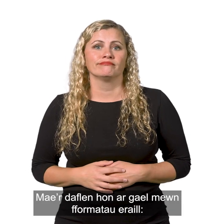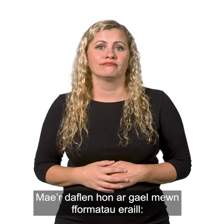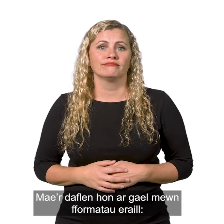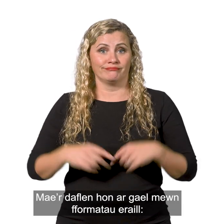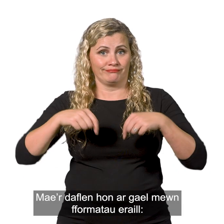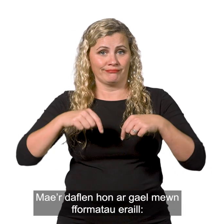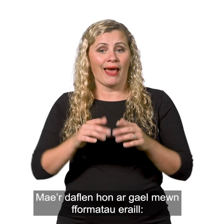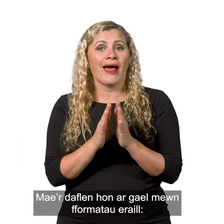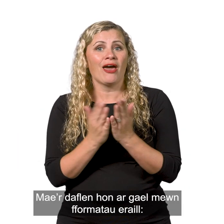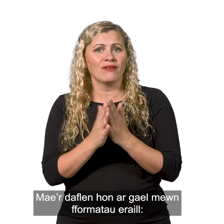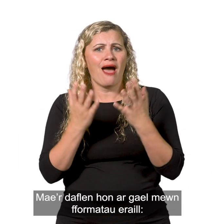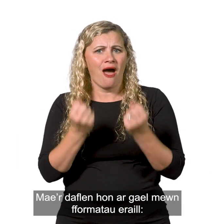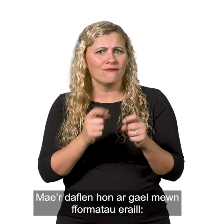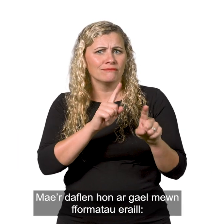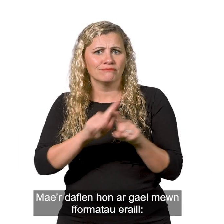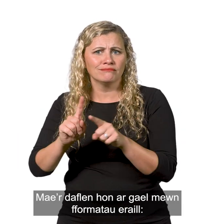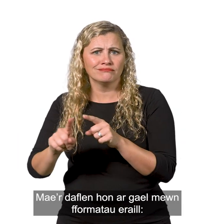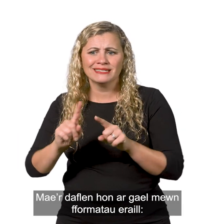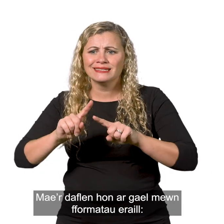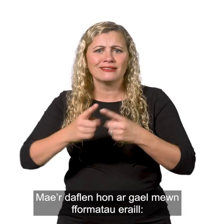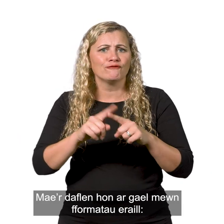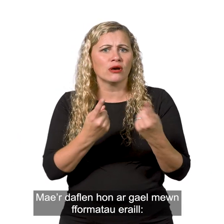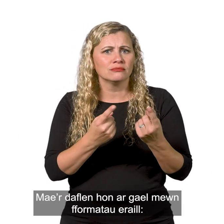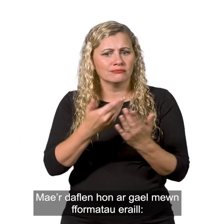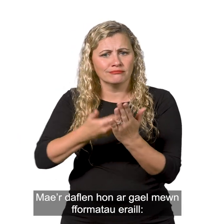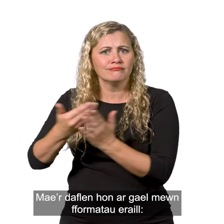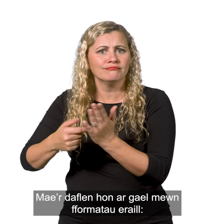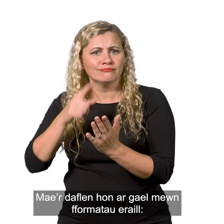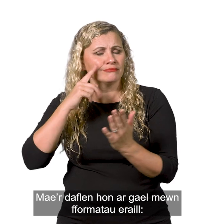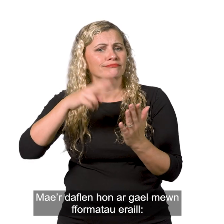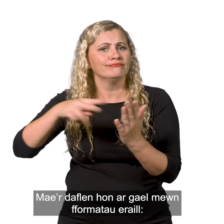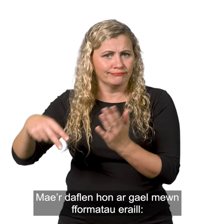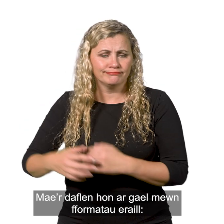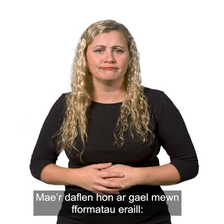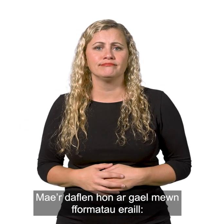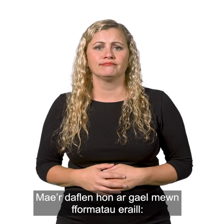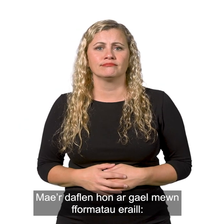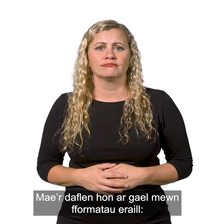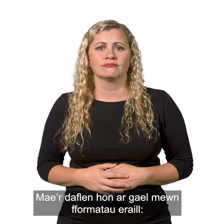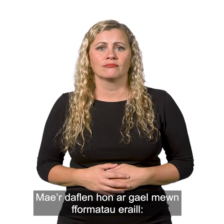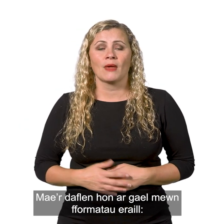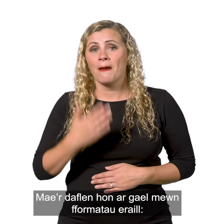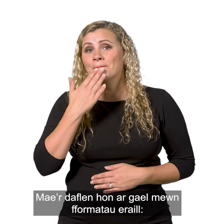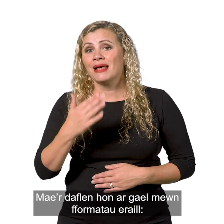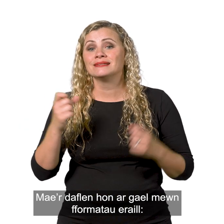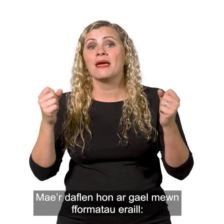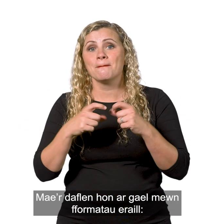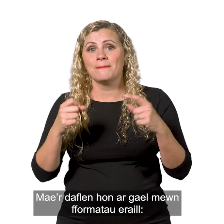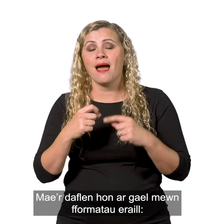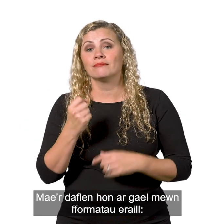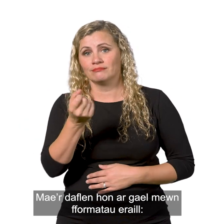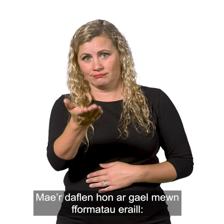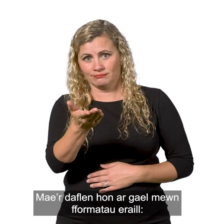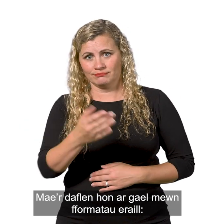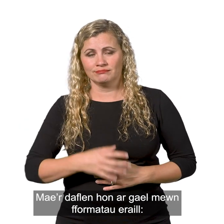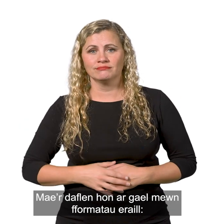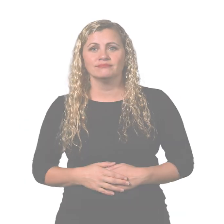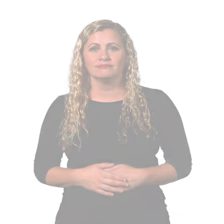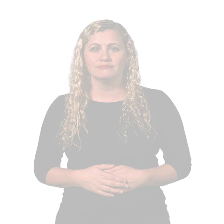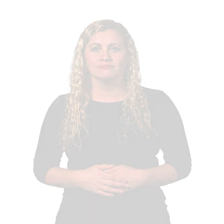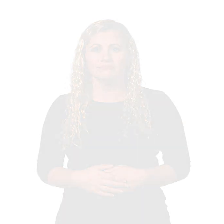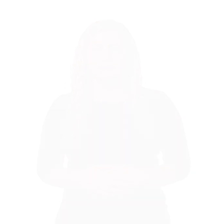Mae’r daflen hon ar gael mewn fformatau eraill: